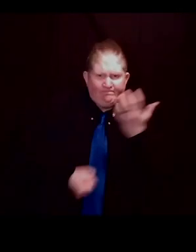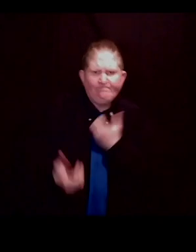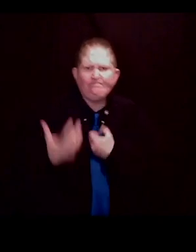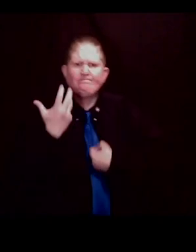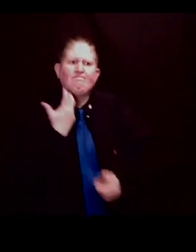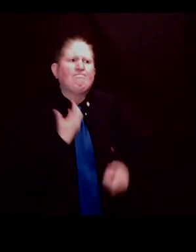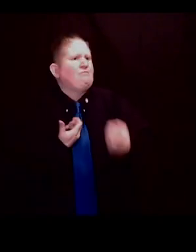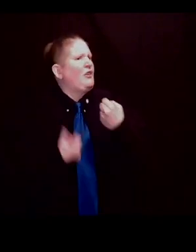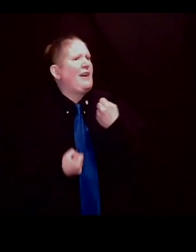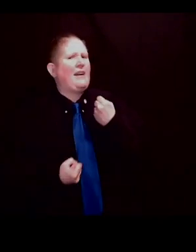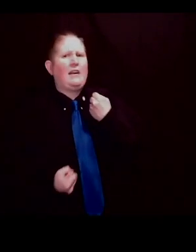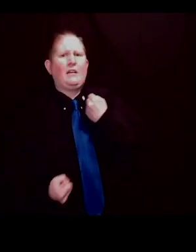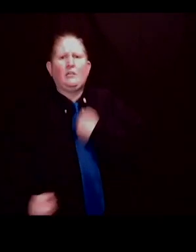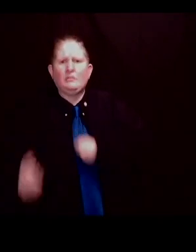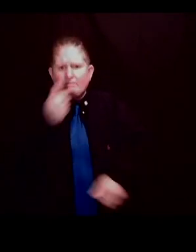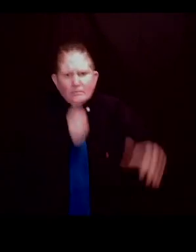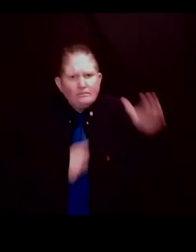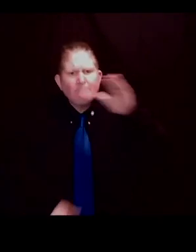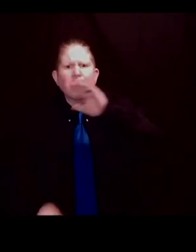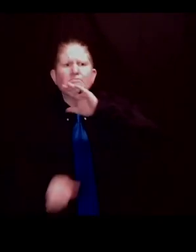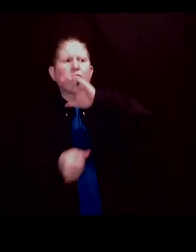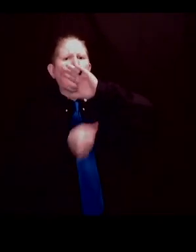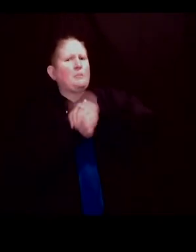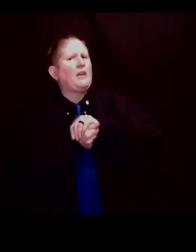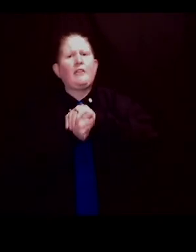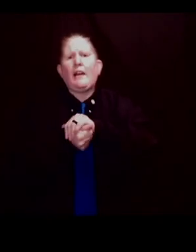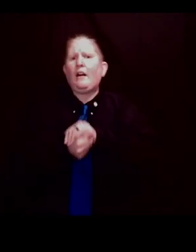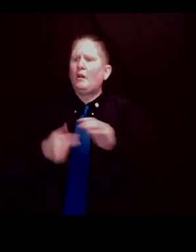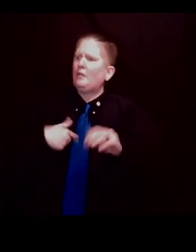Me cambie, me cambie